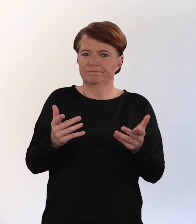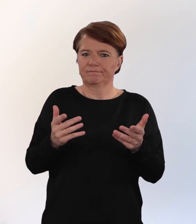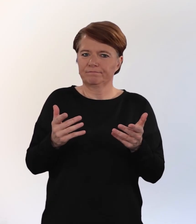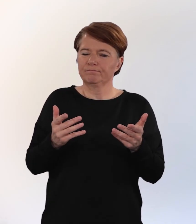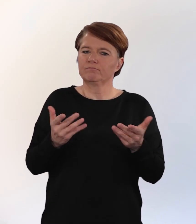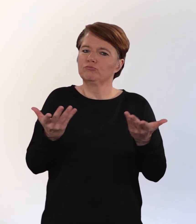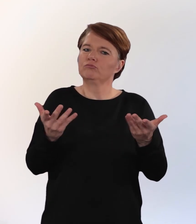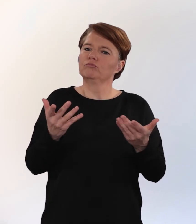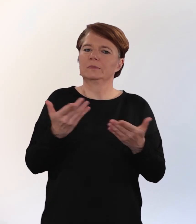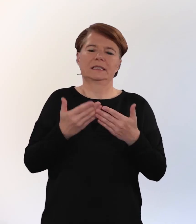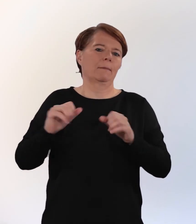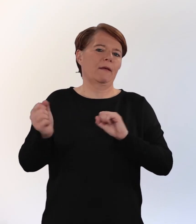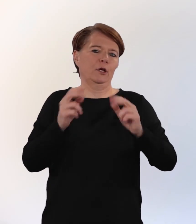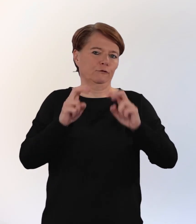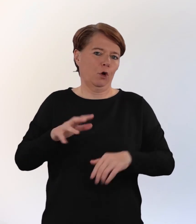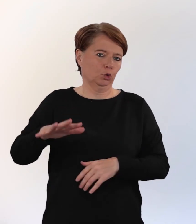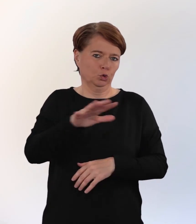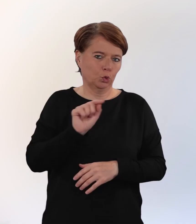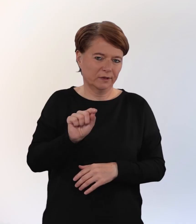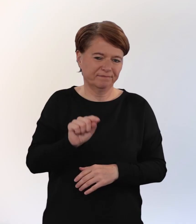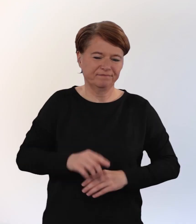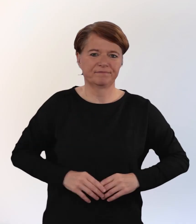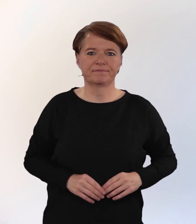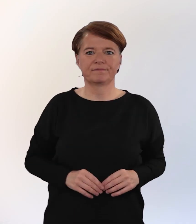also in der Bewegungsforschung.